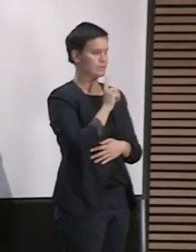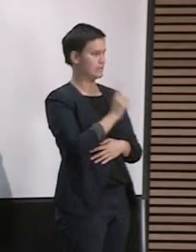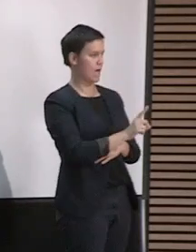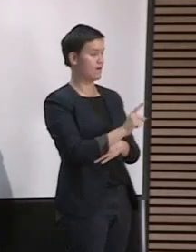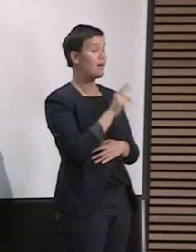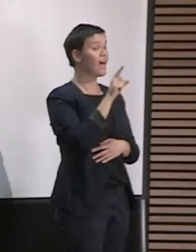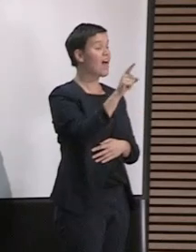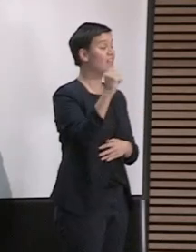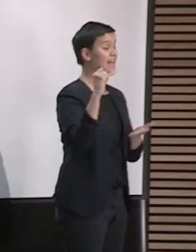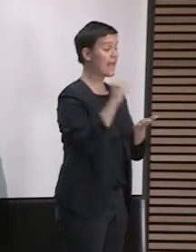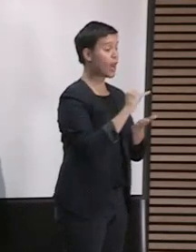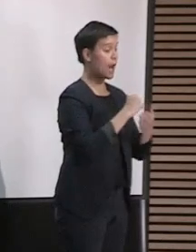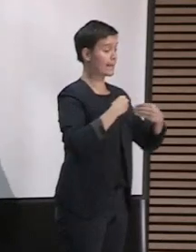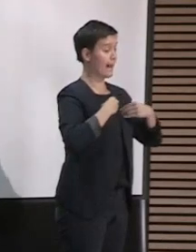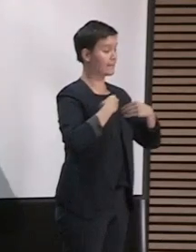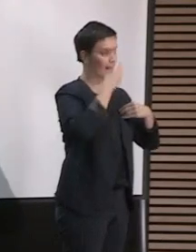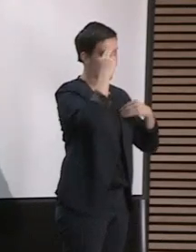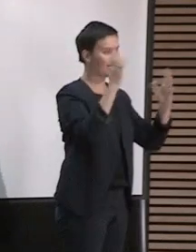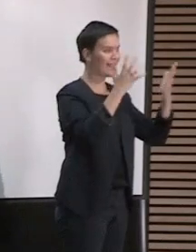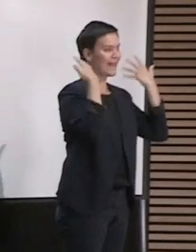RAIWHANAU Kaore au e hiahia ki te